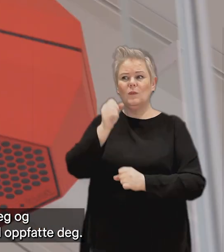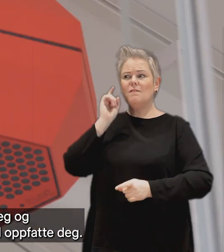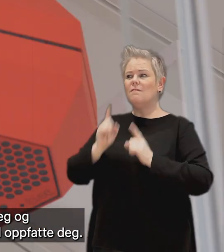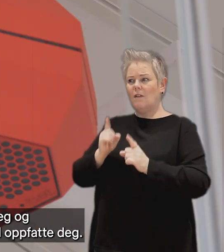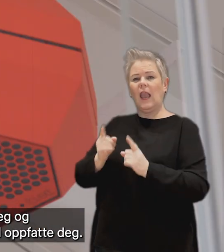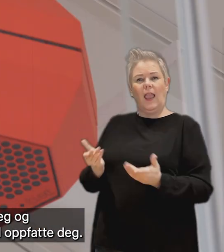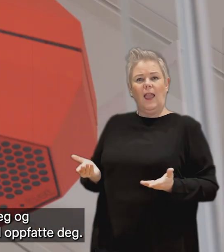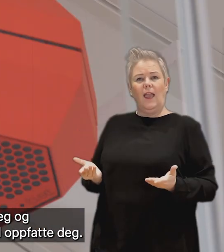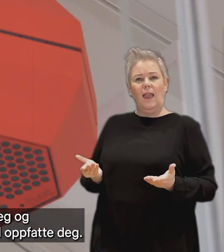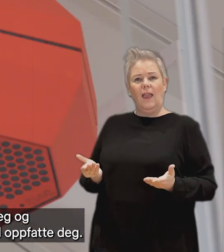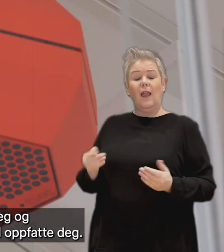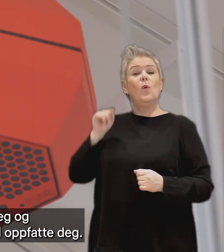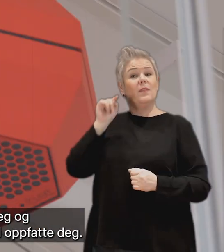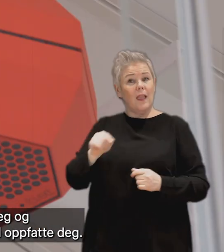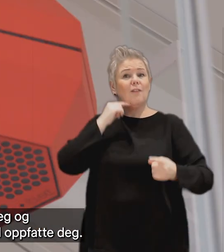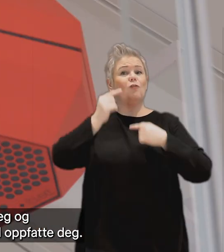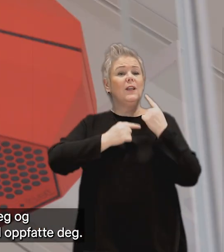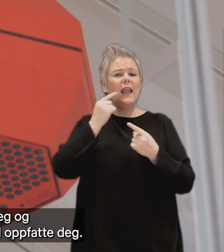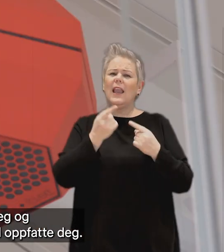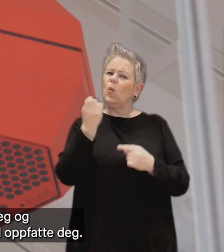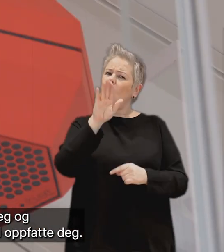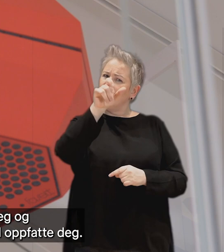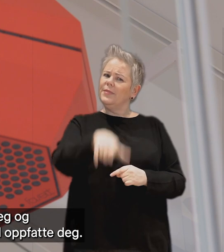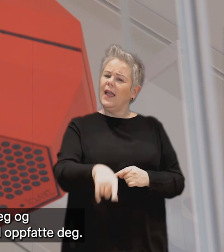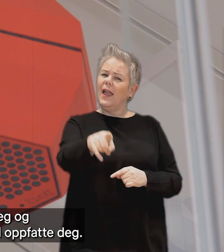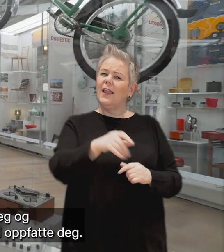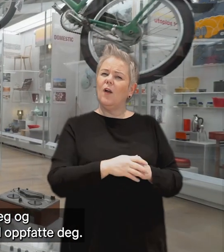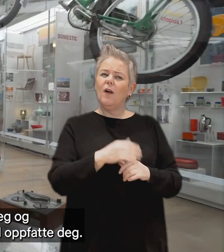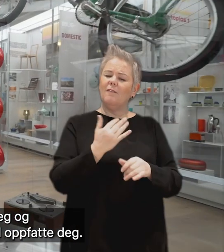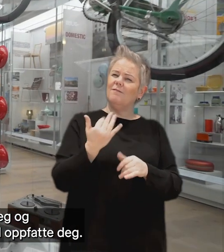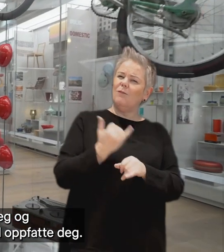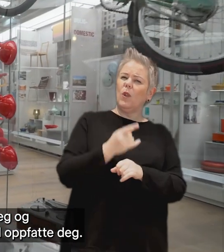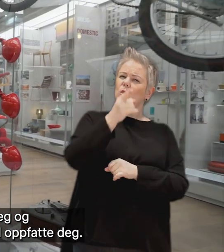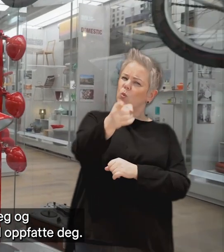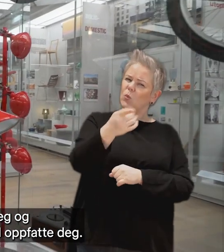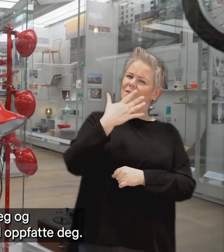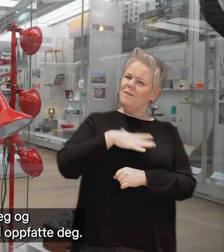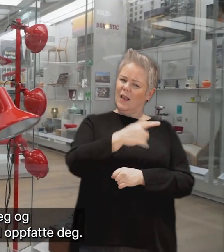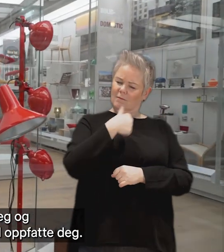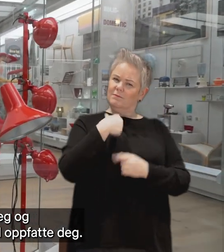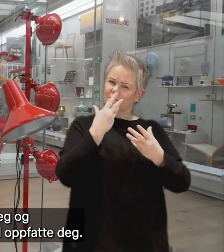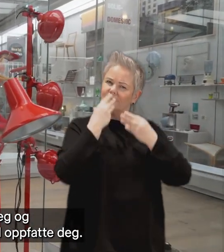Det sier noe om deg og hvordan du ønsker at vi skal oppfatte deg.